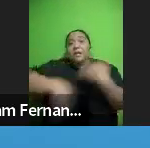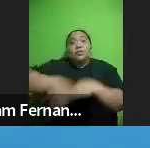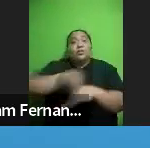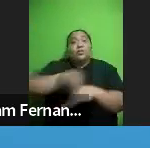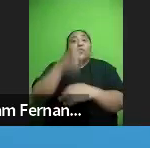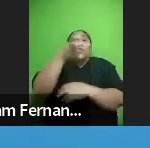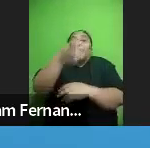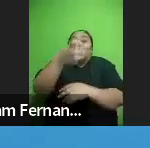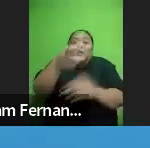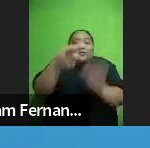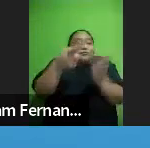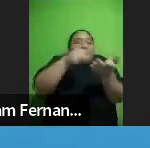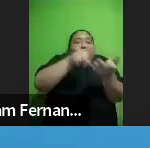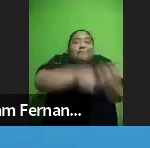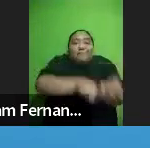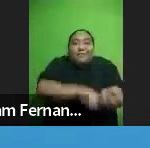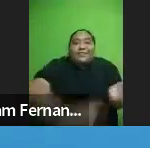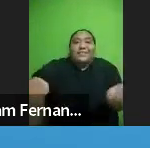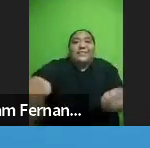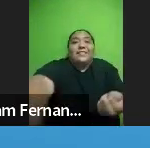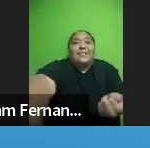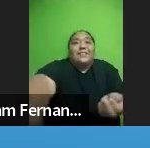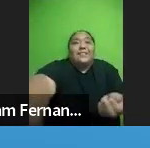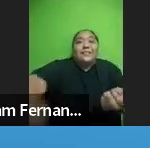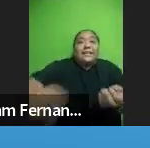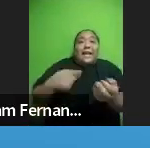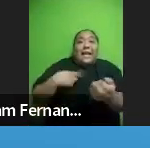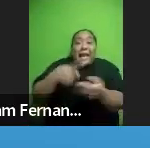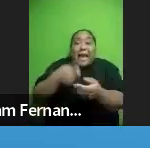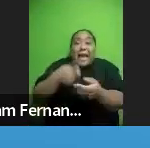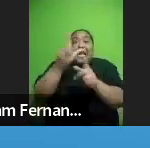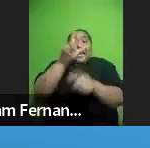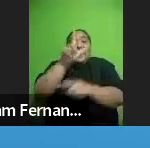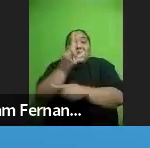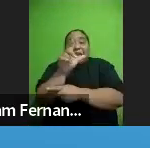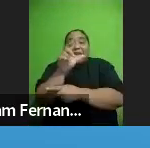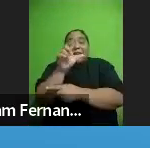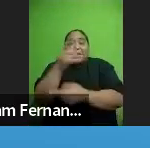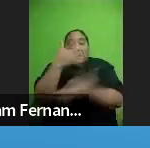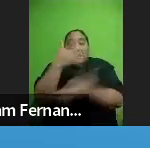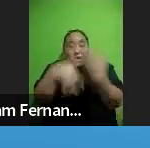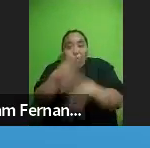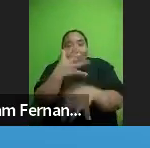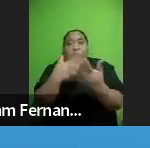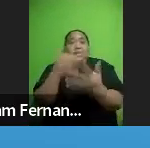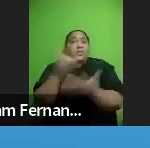cualquier otro lenguaje me puede servir como irse f metal lenguaje irse. F metal lenguaje, la lengua de señas me puede servir como ese